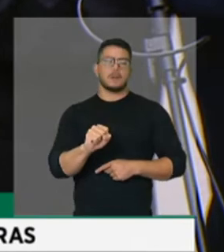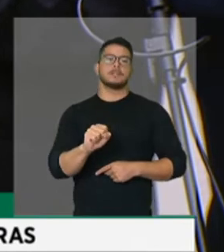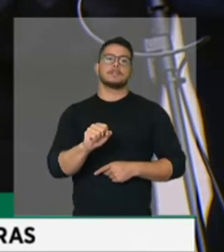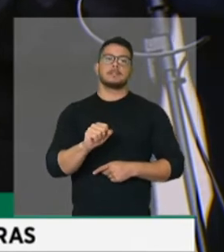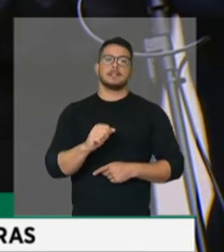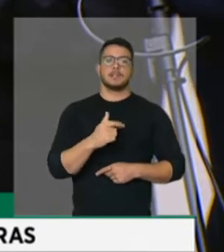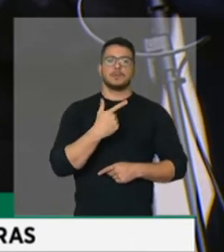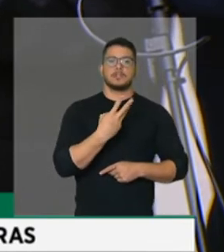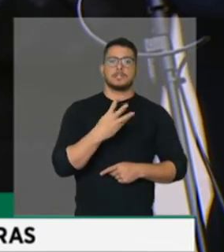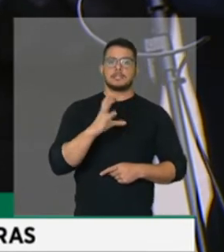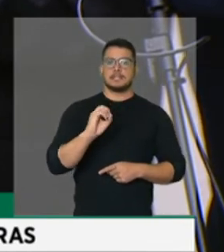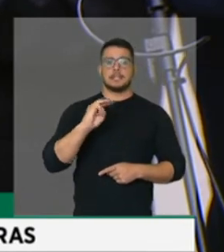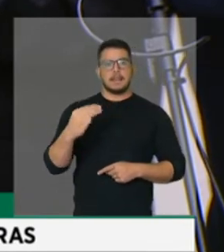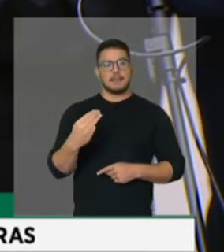REITERAR AQUI A IMPORTÂNCIA DOS RECURSOS QUE ESTÃO